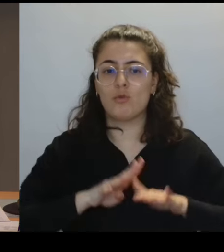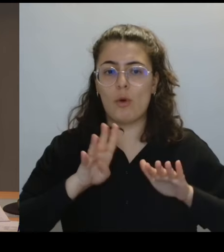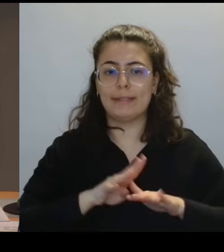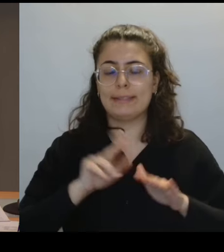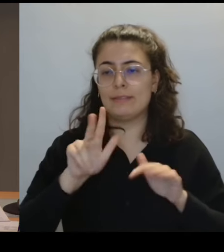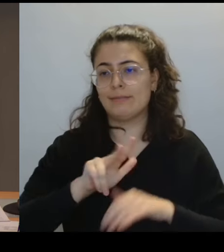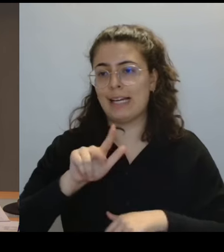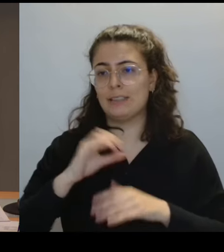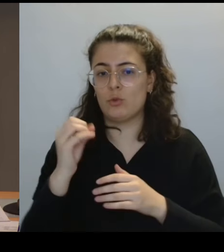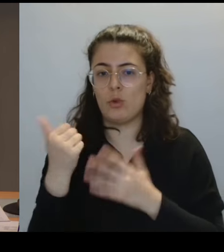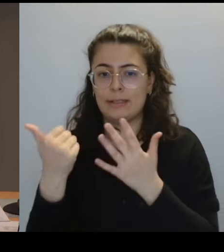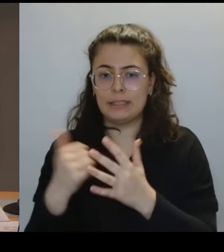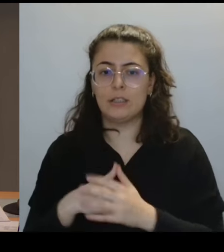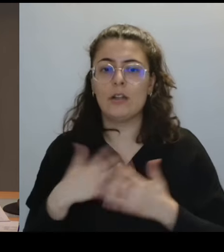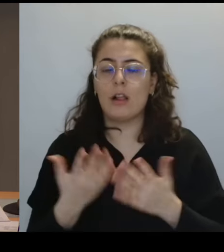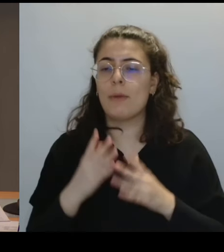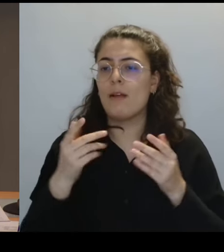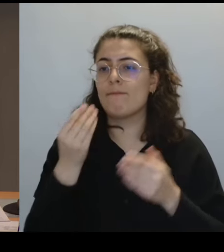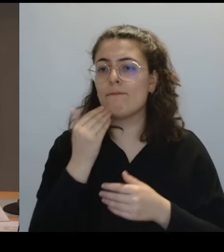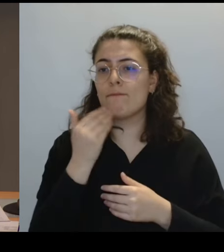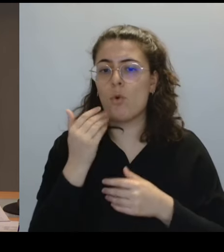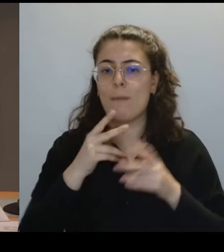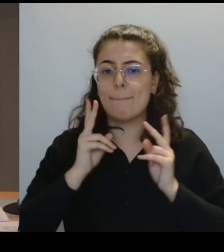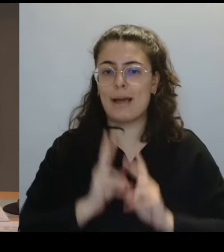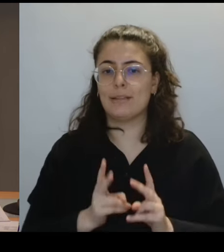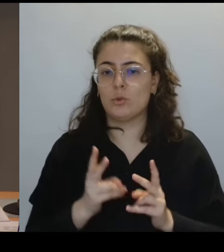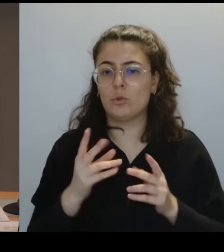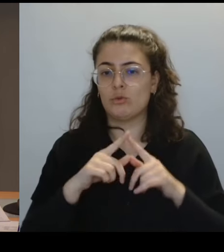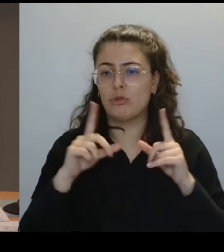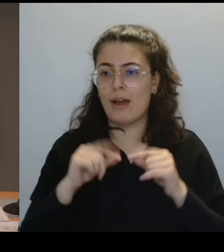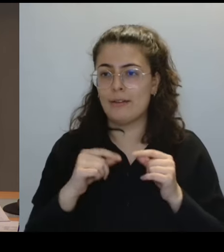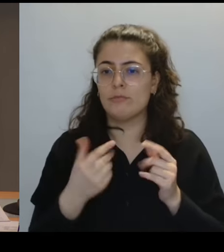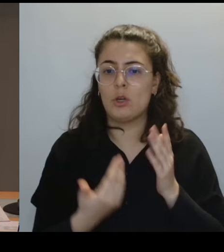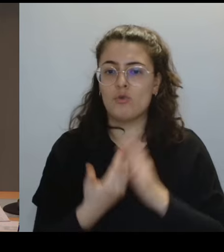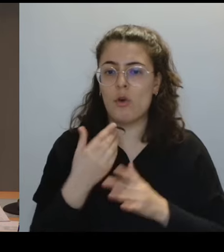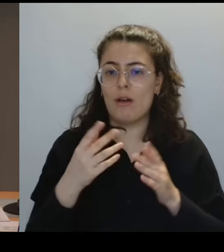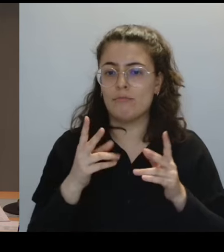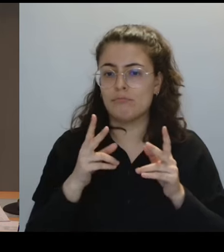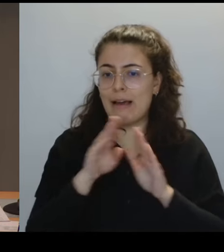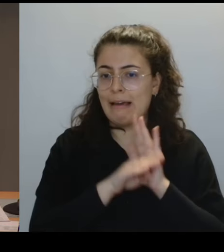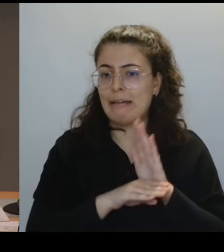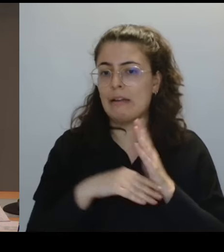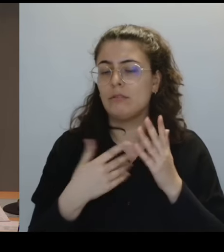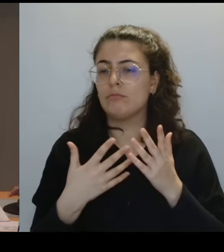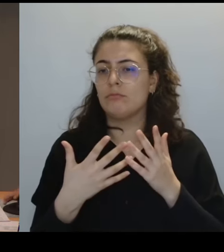und Schlechterstellung Geflüchteter beenden. In der Beratung beginnt die Fraktion Die Linke.